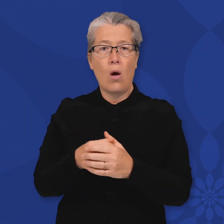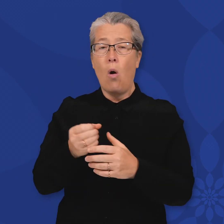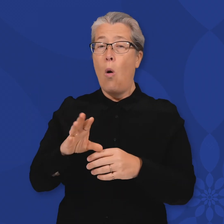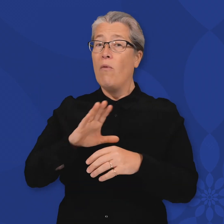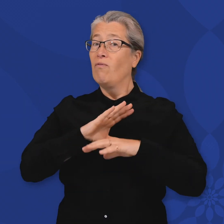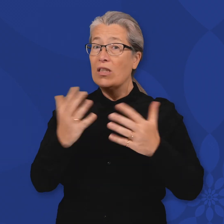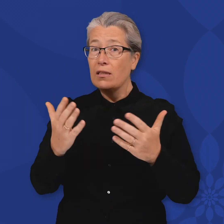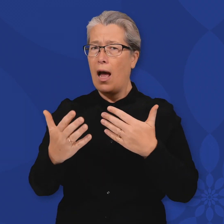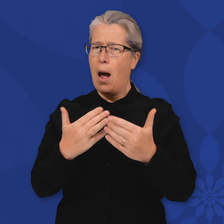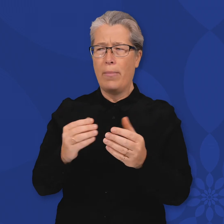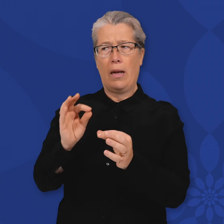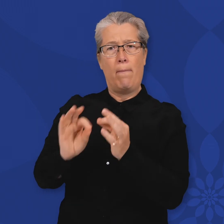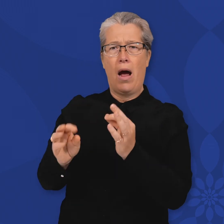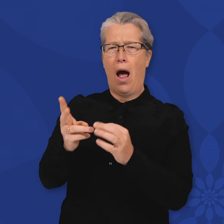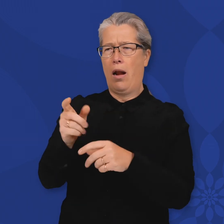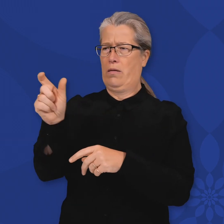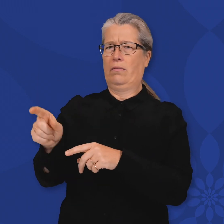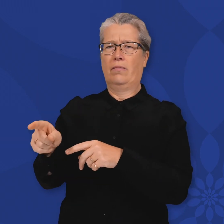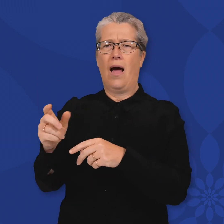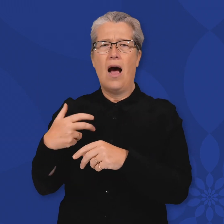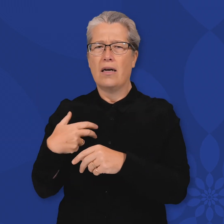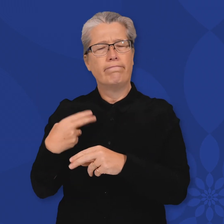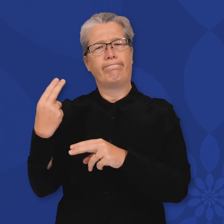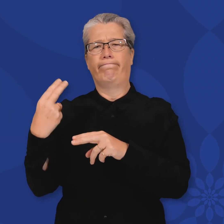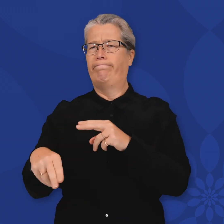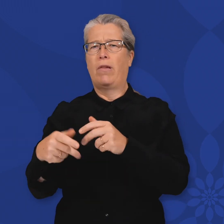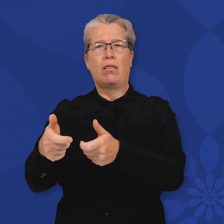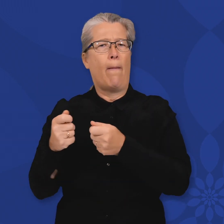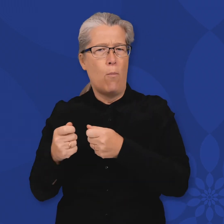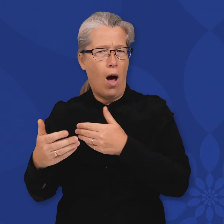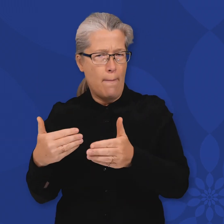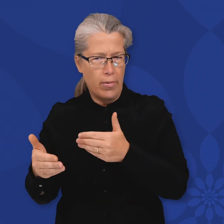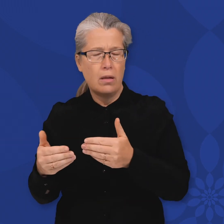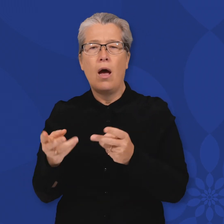Om inget lämpligt arbete står till buds eller om arbetstagaren vägrar ta emot det, -